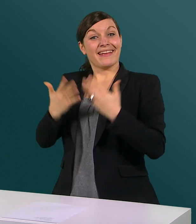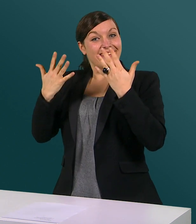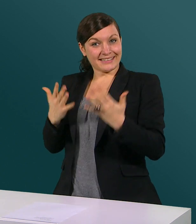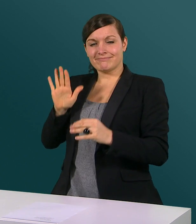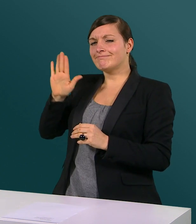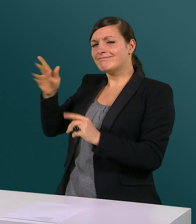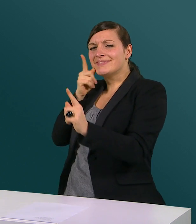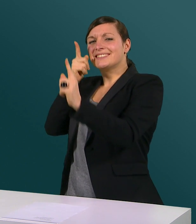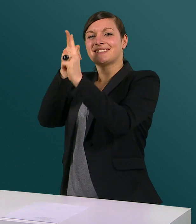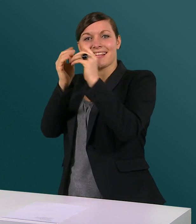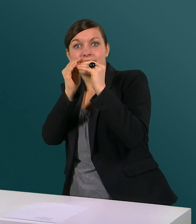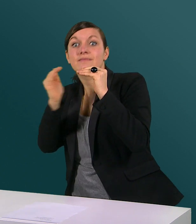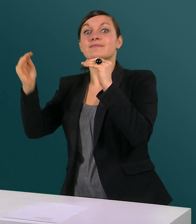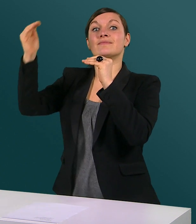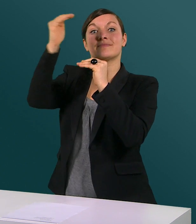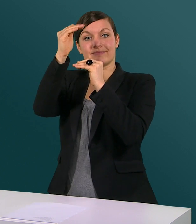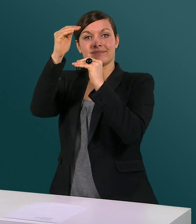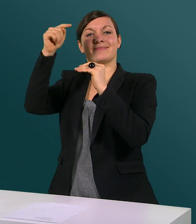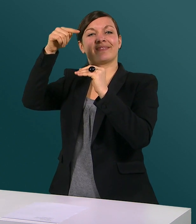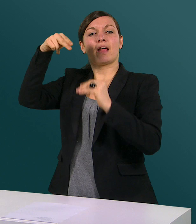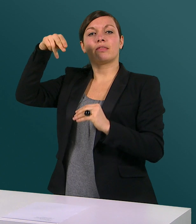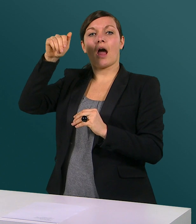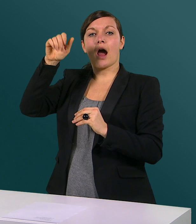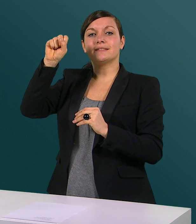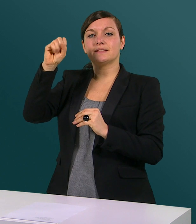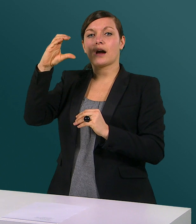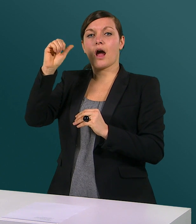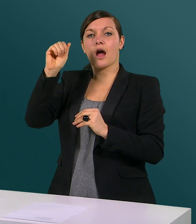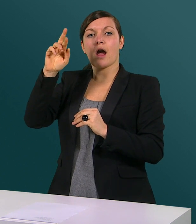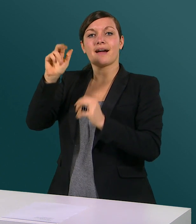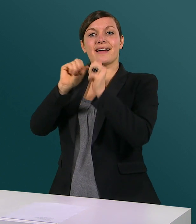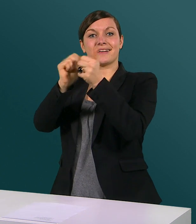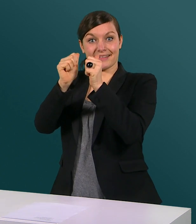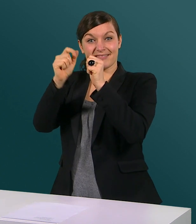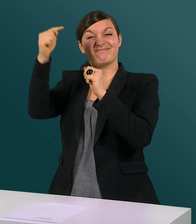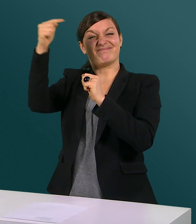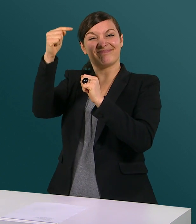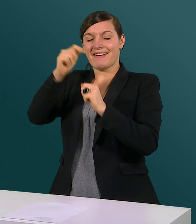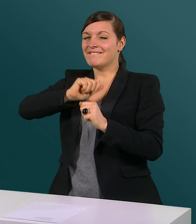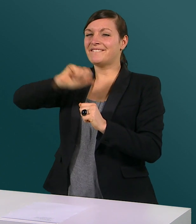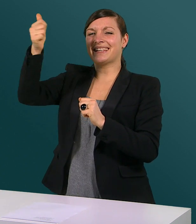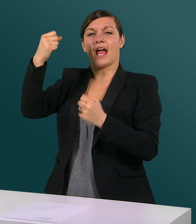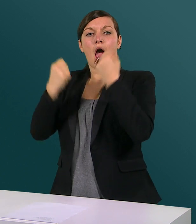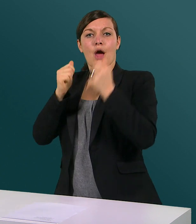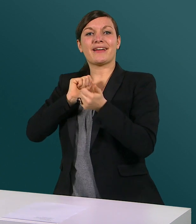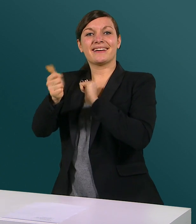Nun ist sein Ziel noch weiter aufzusteigen und beim NASCAR Rennen, dem wichtigsten Autorennen